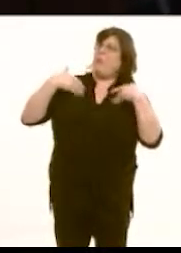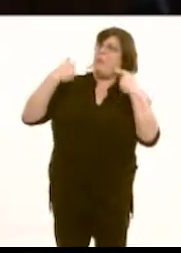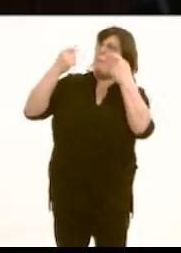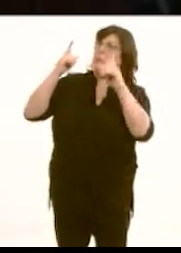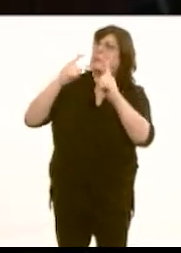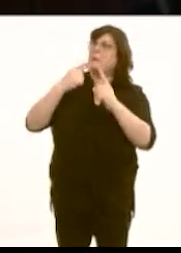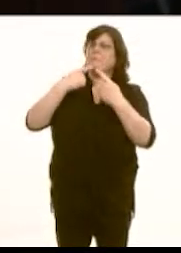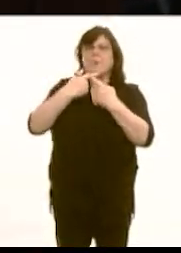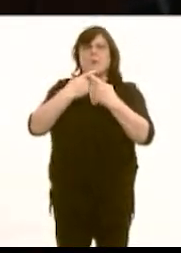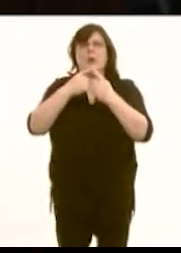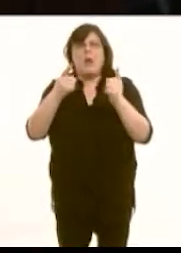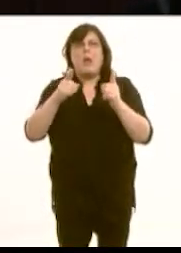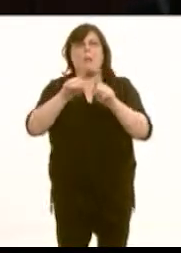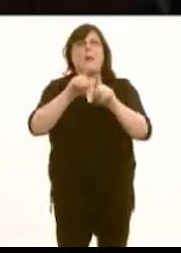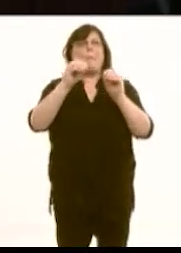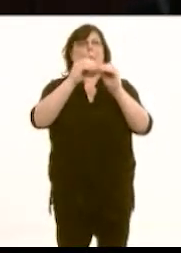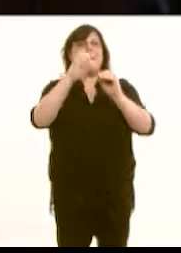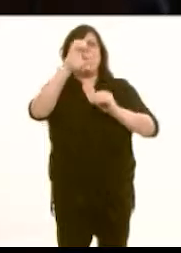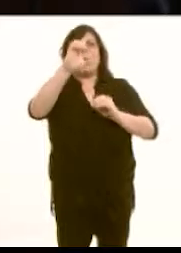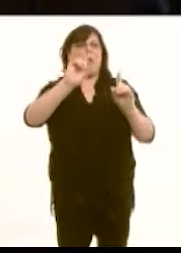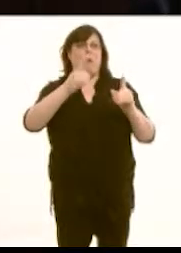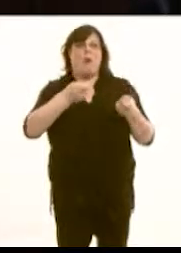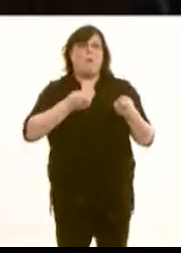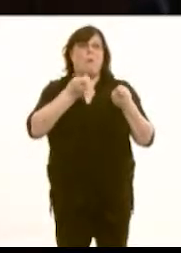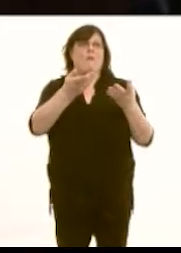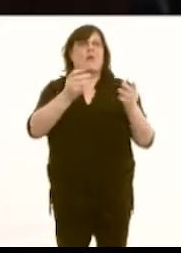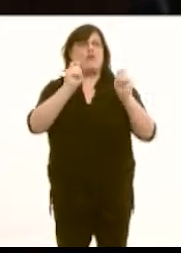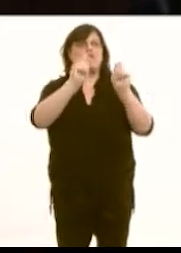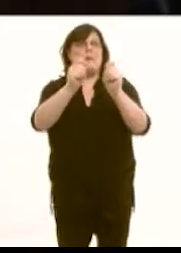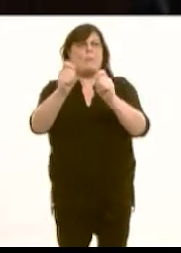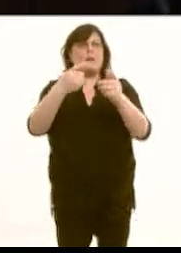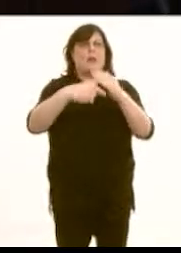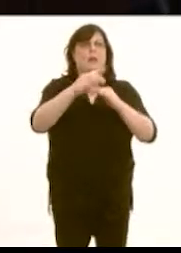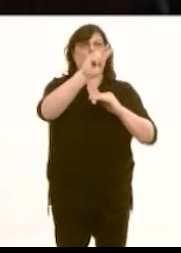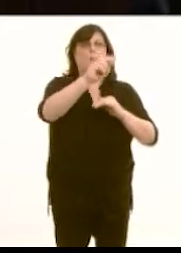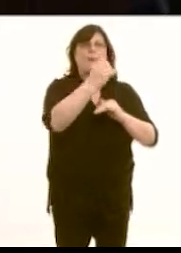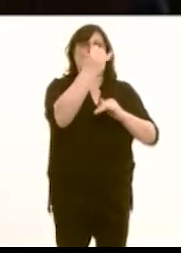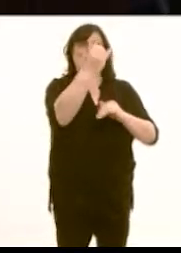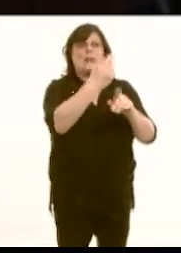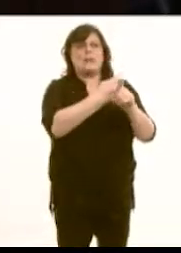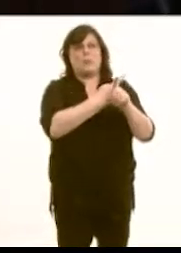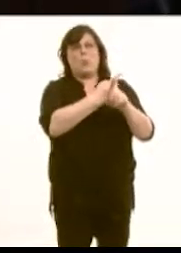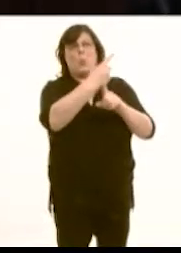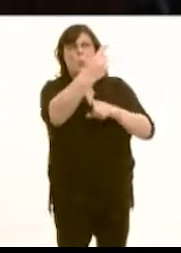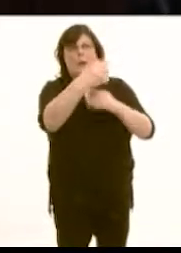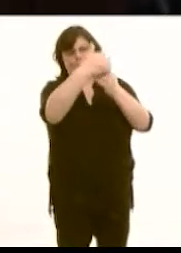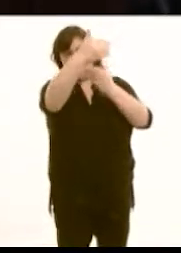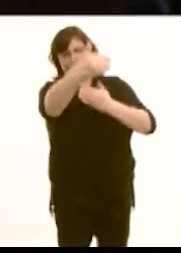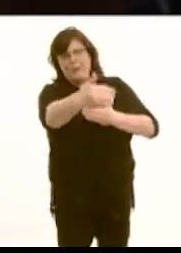Betsi Cadwaladr is currently unable to provide treatment within the 26-week and 36-week periods that we lay down.